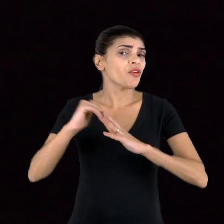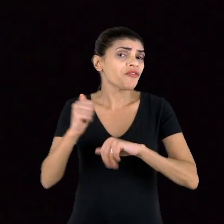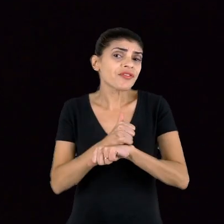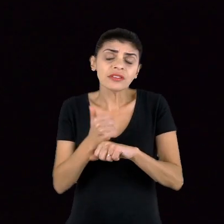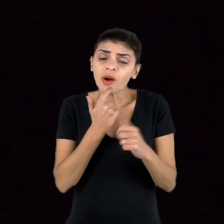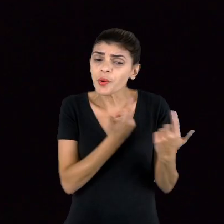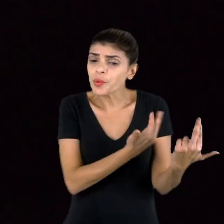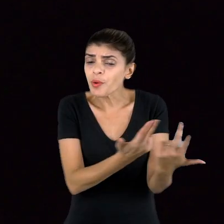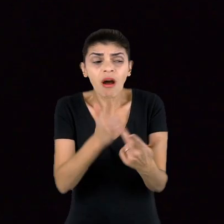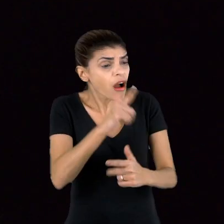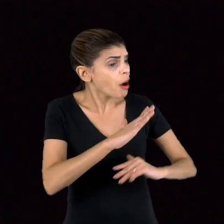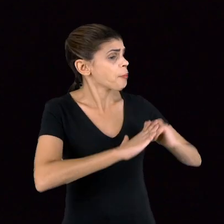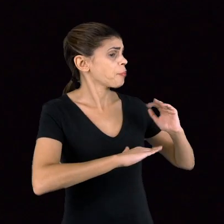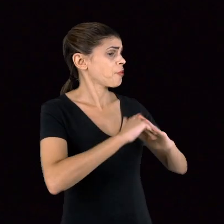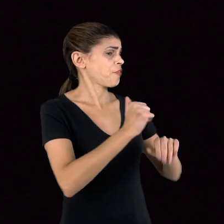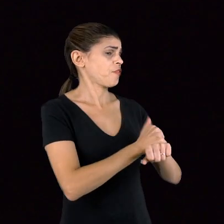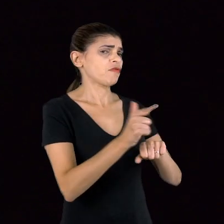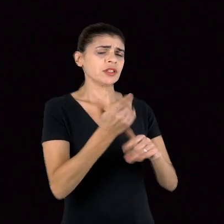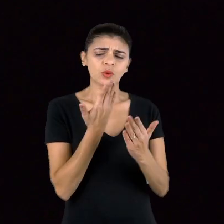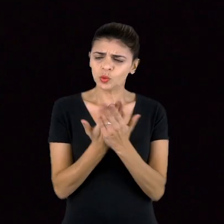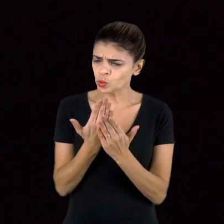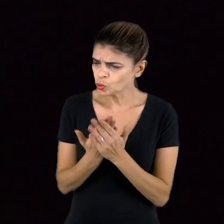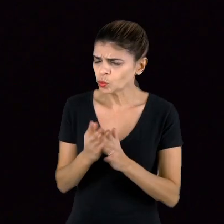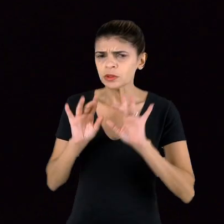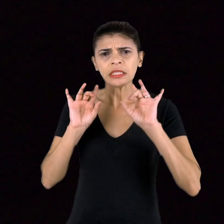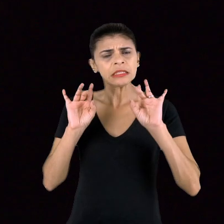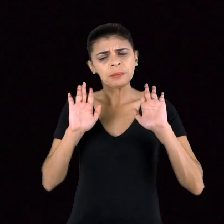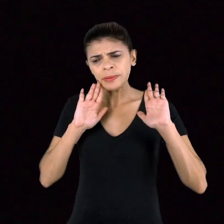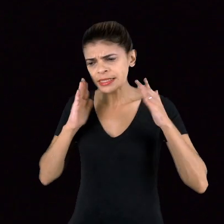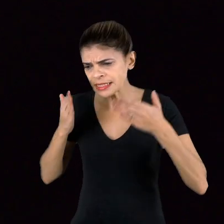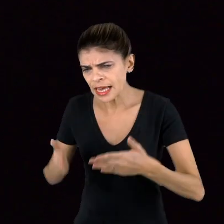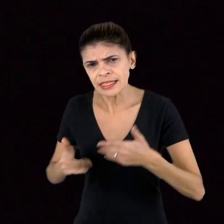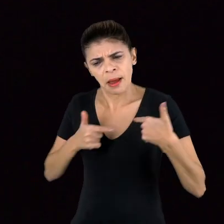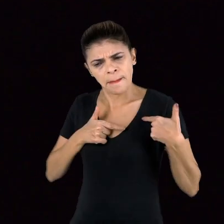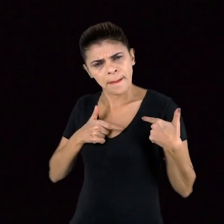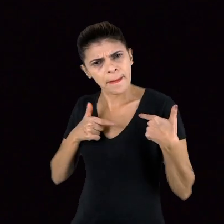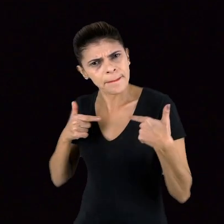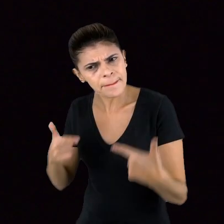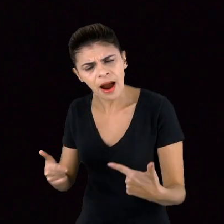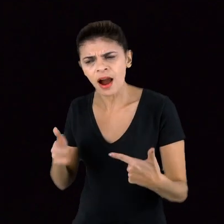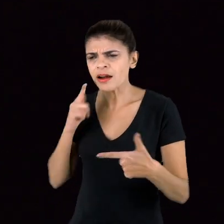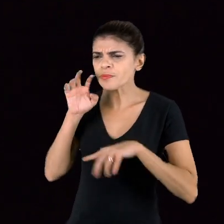Que você se especializa, que você corre atrás. E que, que...